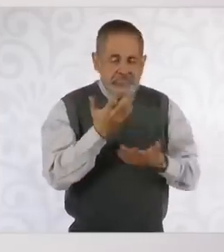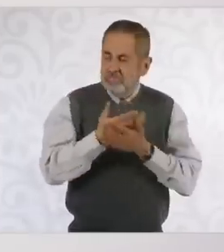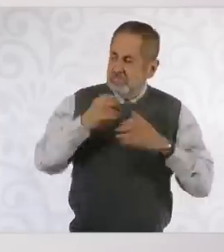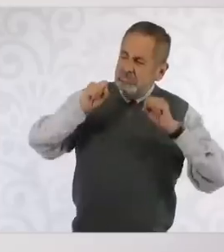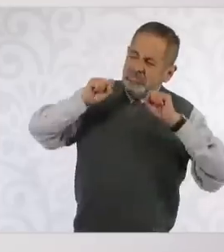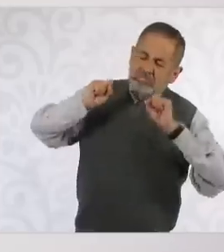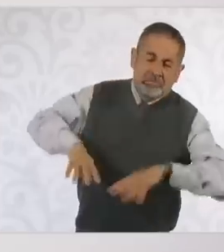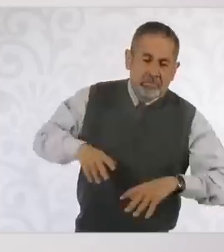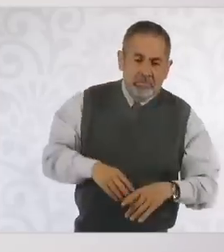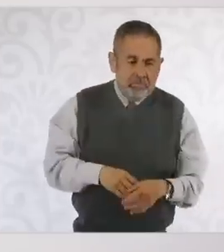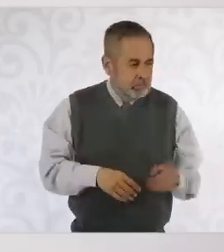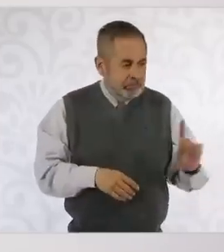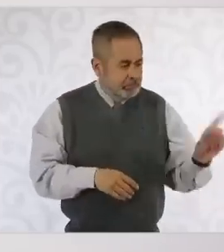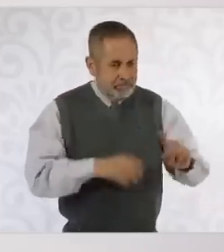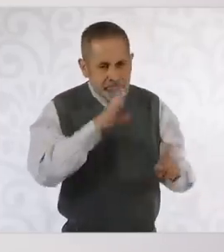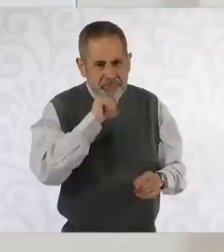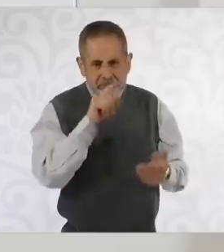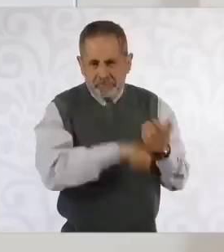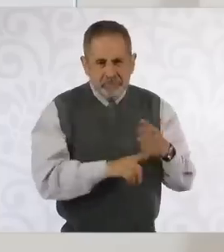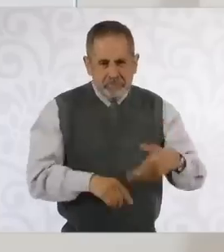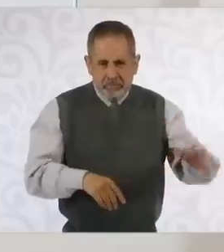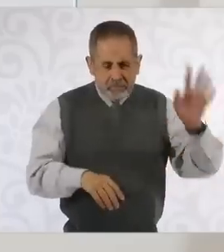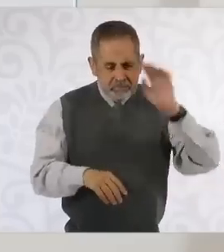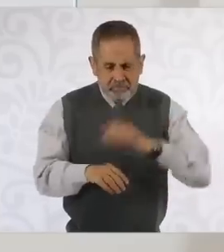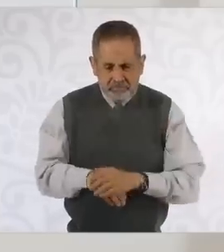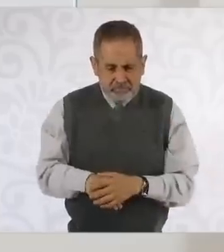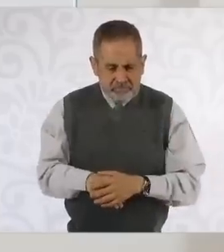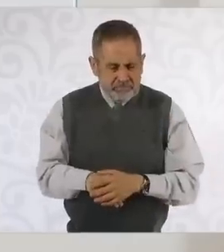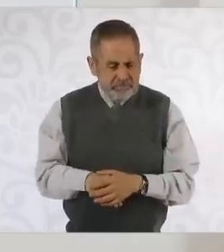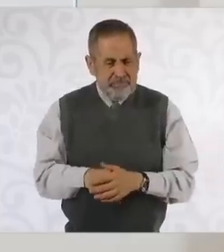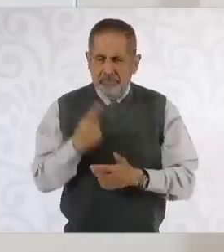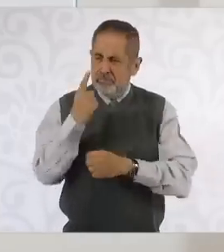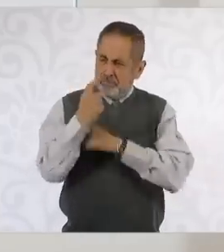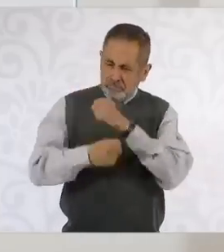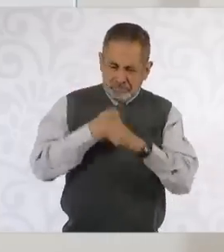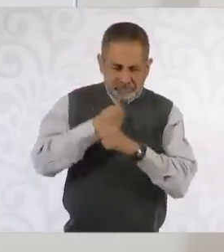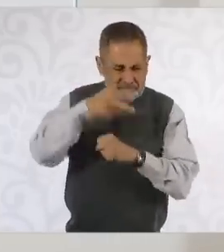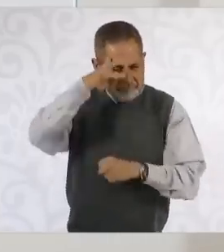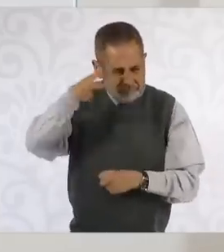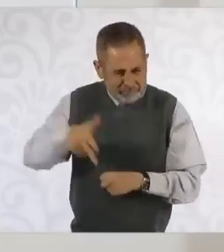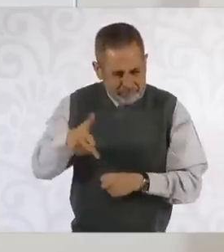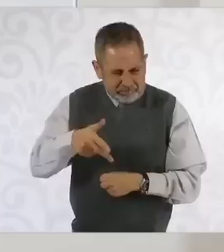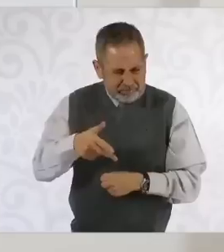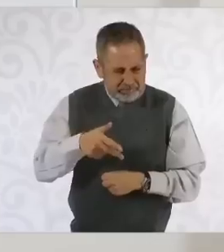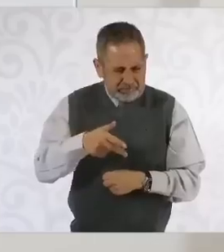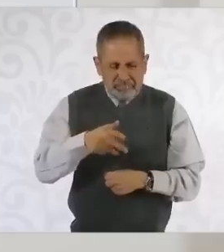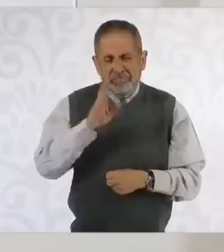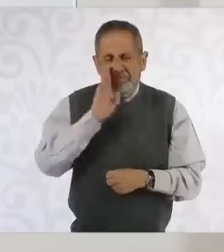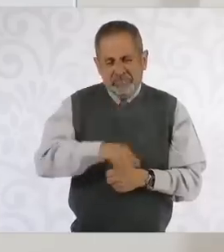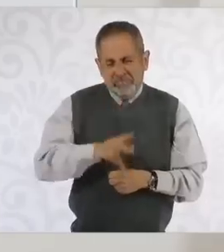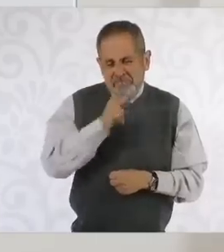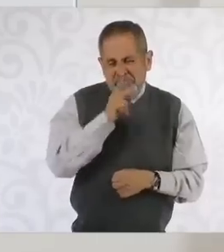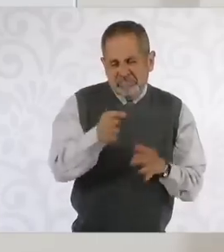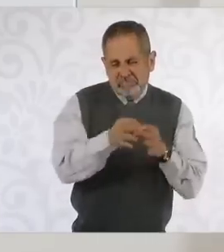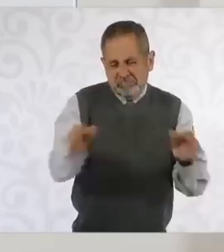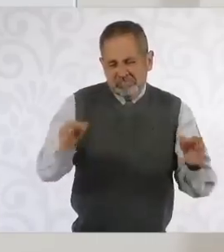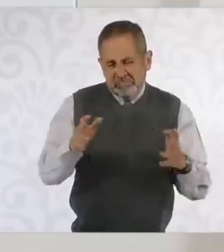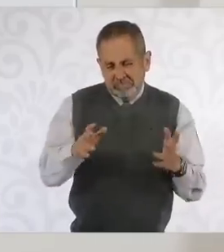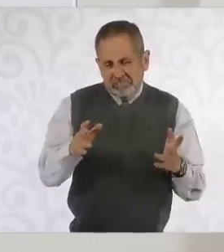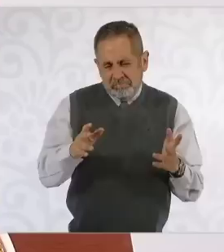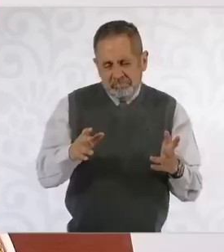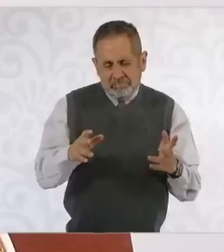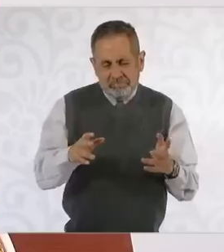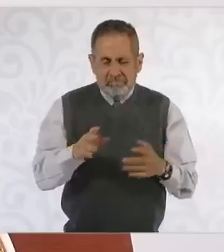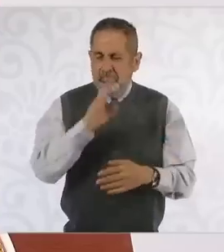por cierto qu mal dicho está Hidalgo es el padre de la patria pero así se dice